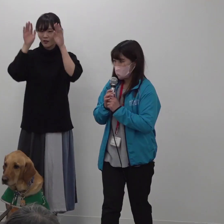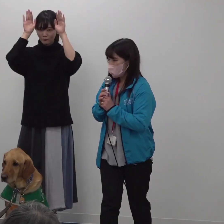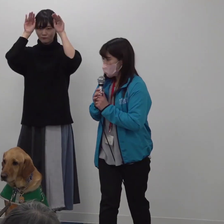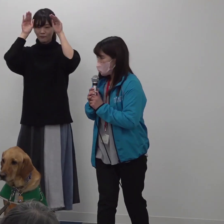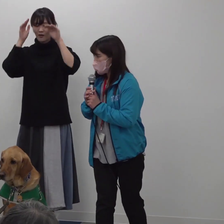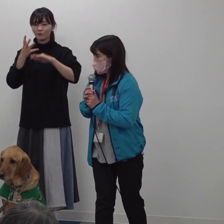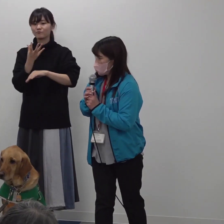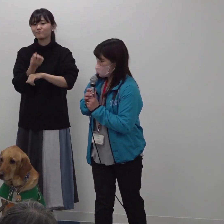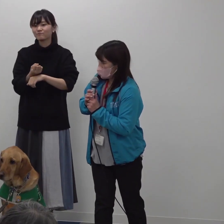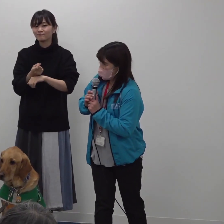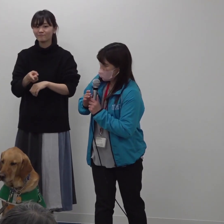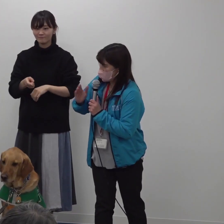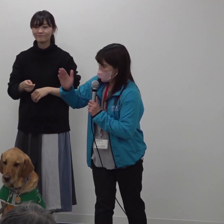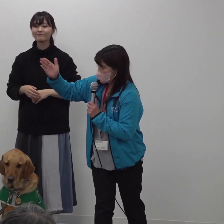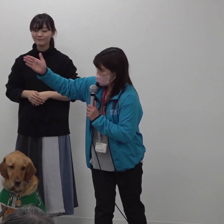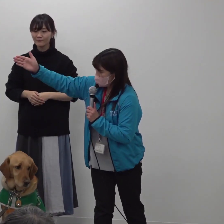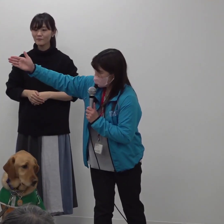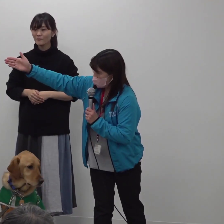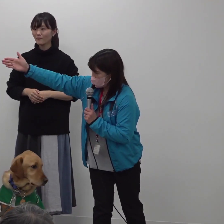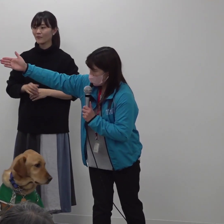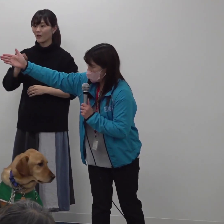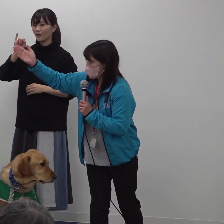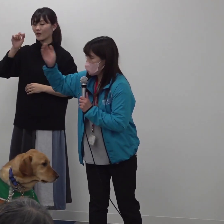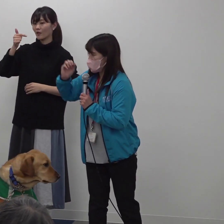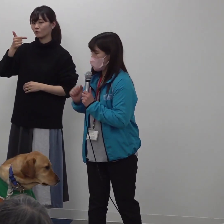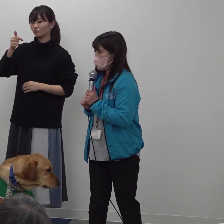イムアを今度バトンタッチします